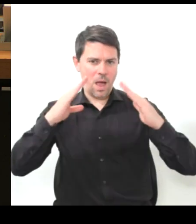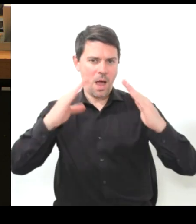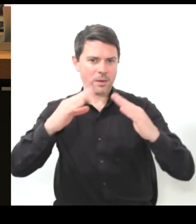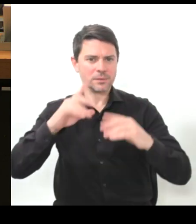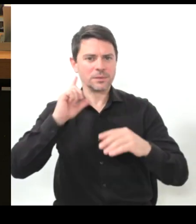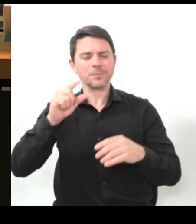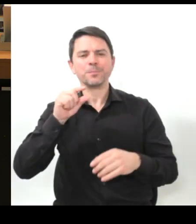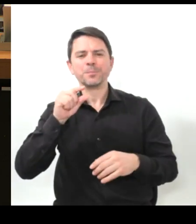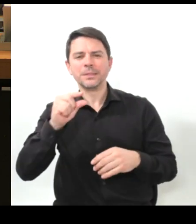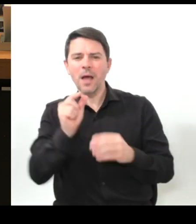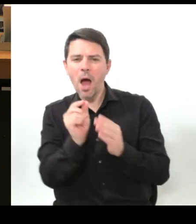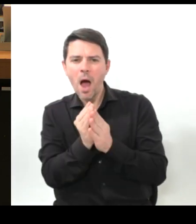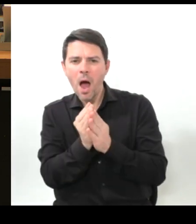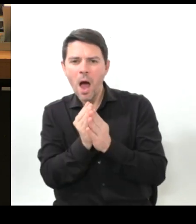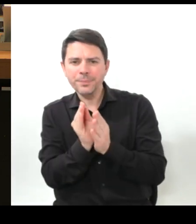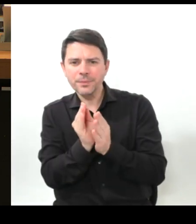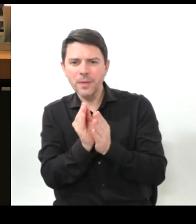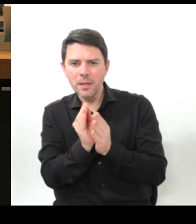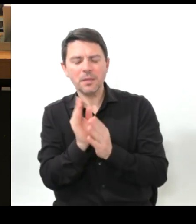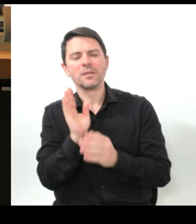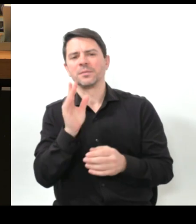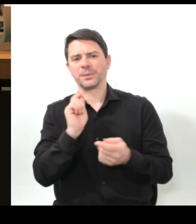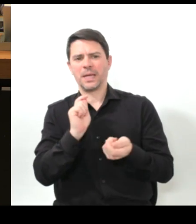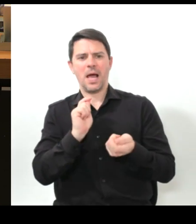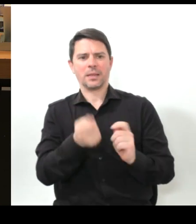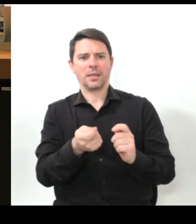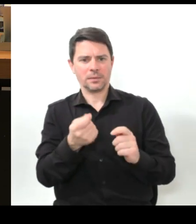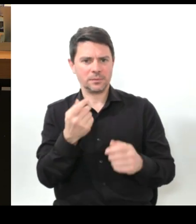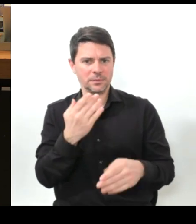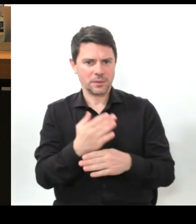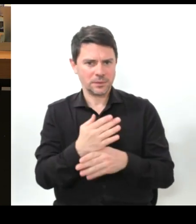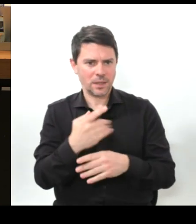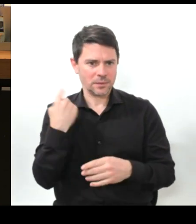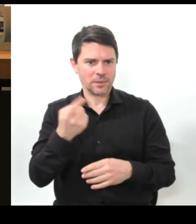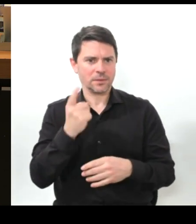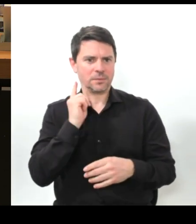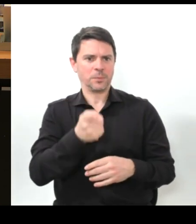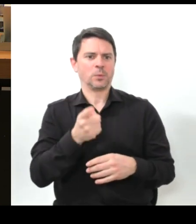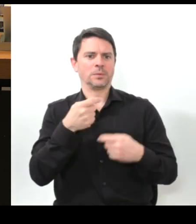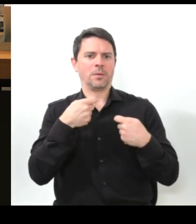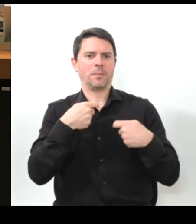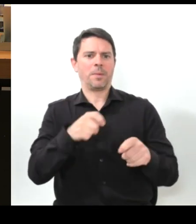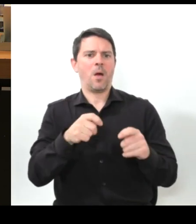Die öffentliche Hand muss ja wie gesagt bis 2024 alle ihre Dächer nachrüsten